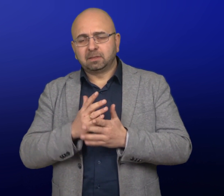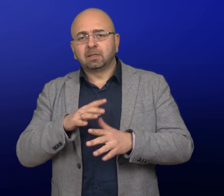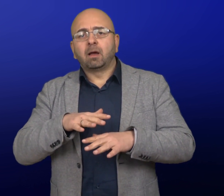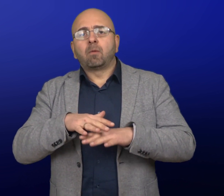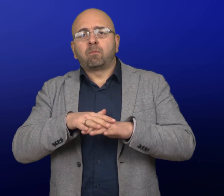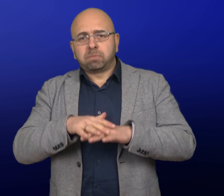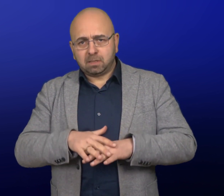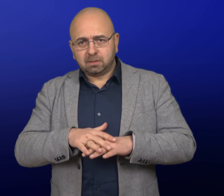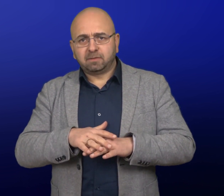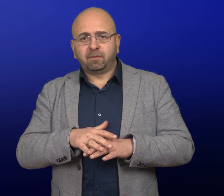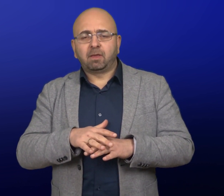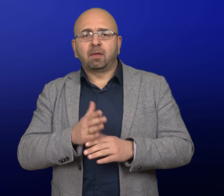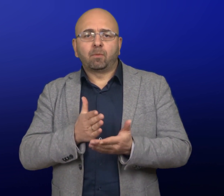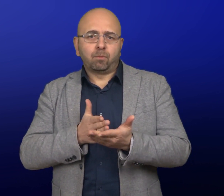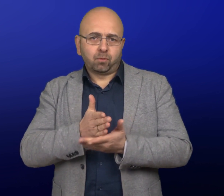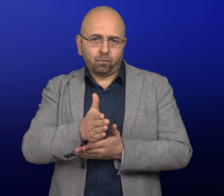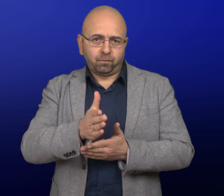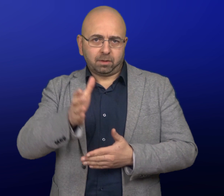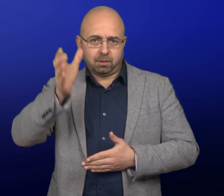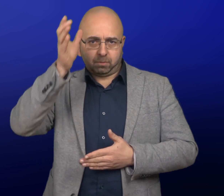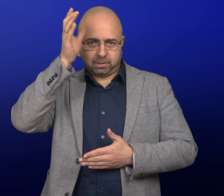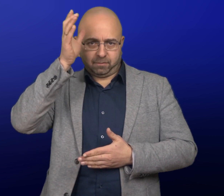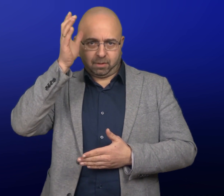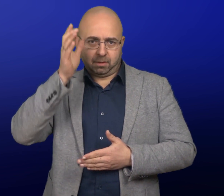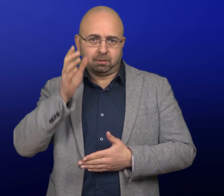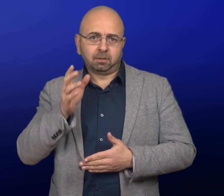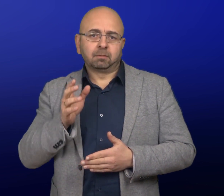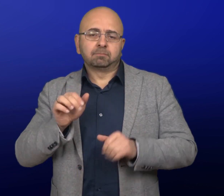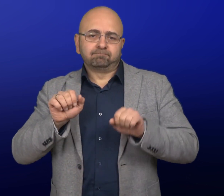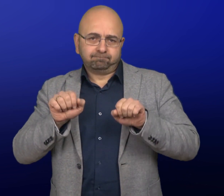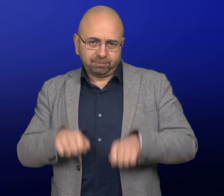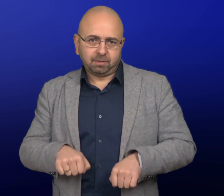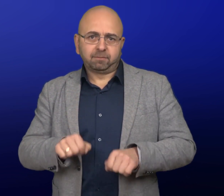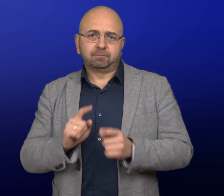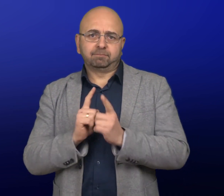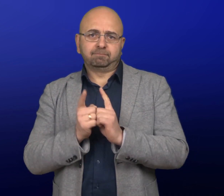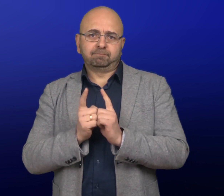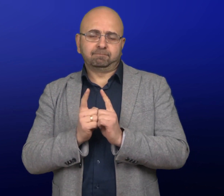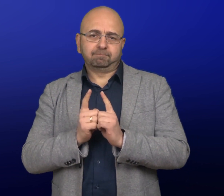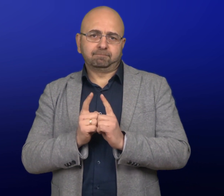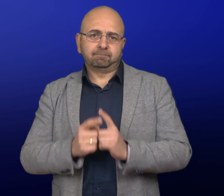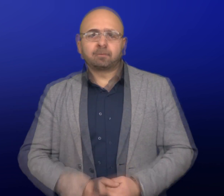имеется базовое профессиональное образование, дающее право переводить ЖЯ.